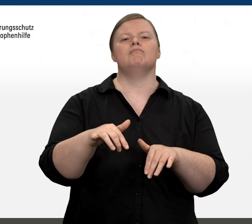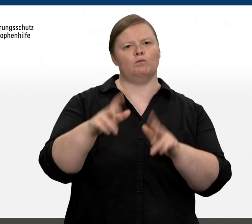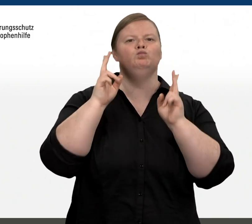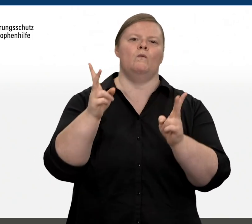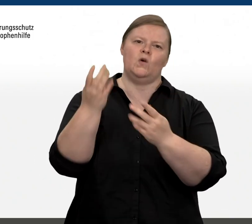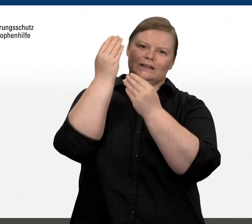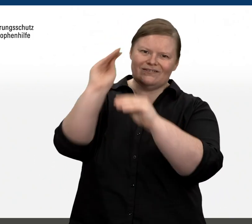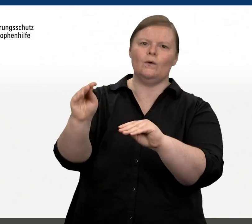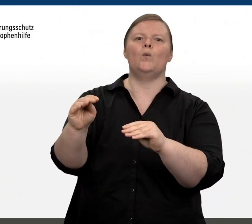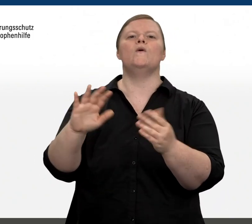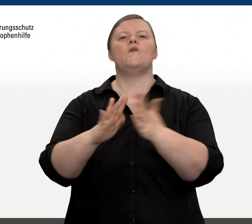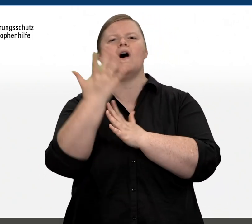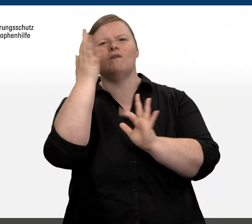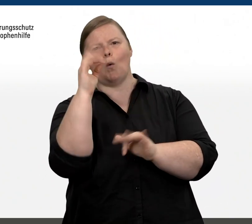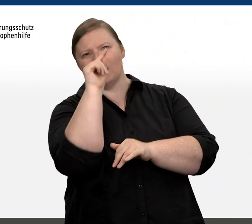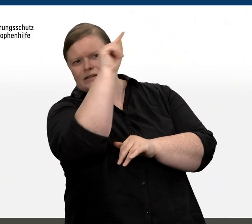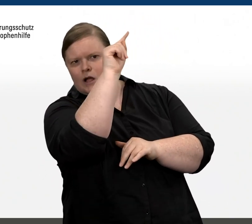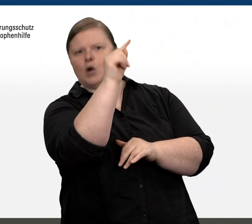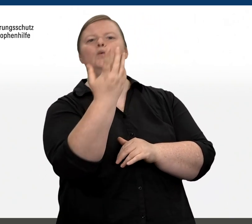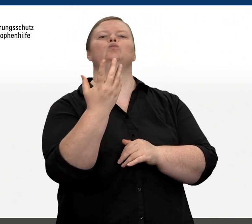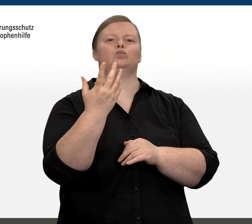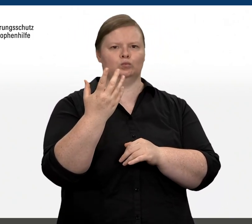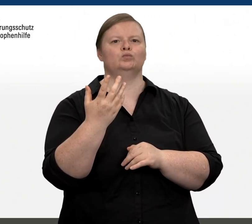und informieren diese sofort darüber, wo das Feuer ist und